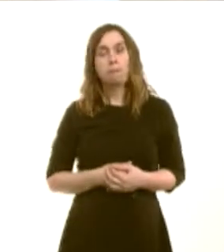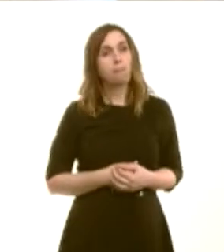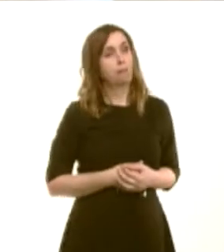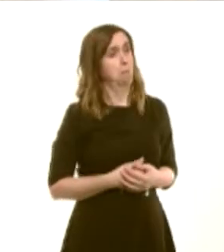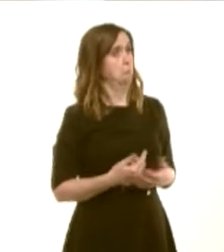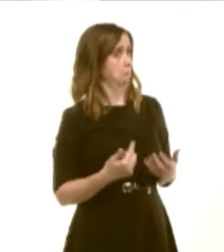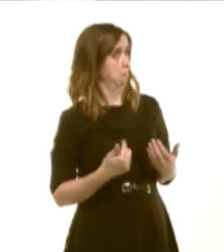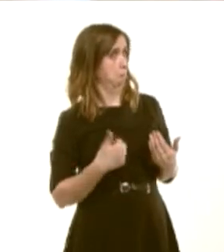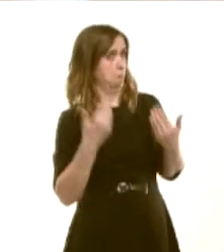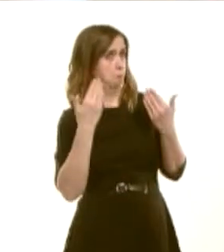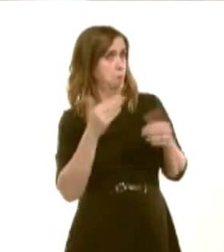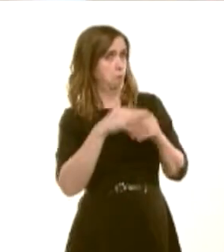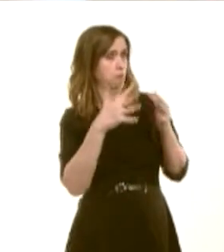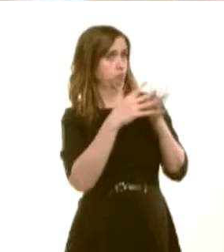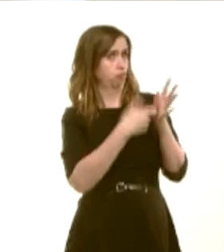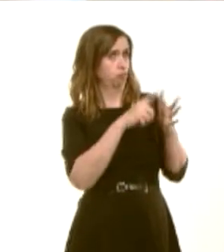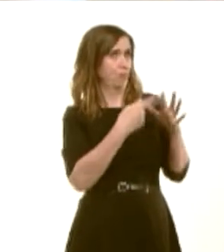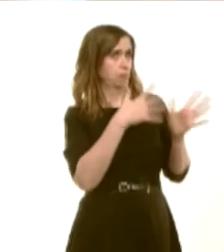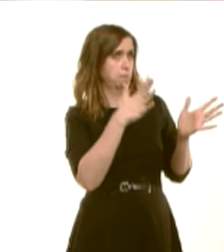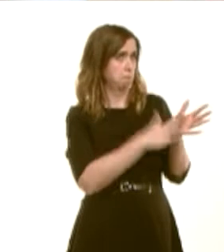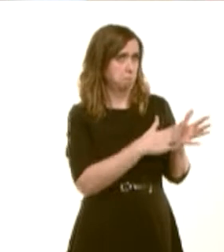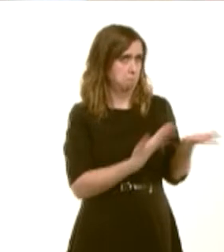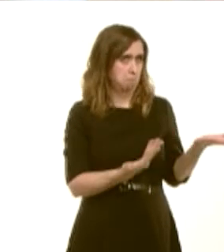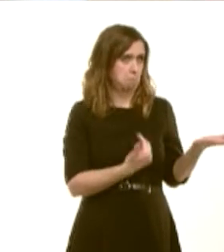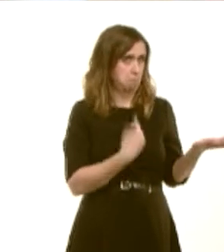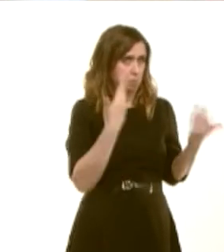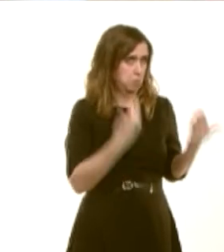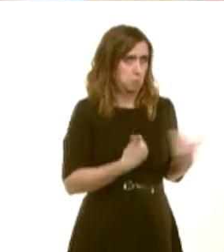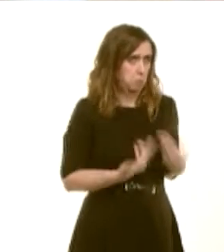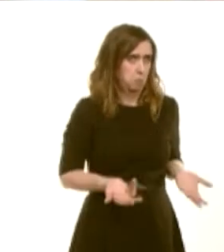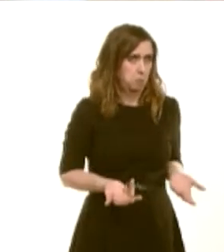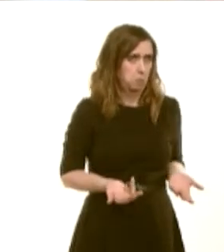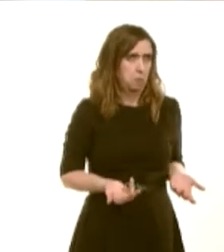sefyllfa yn Wrecsam. Beth y gallaf ei ddweud yw hyn: mae bwrdd iechyd Betsi Cadwaladr wedi